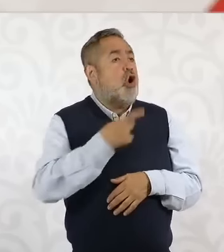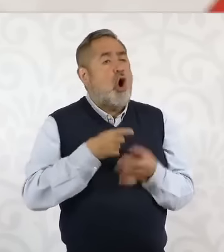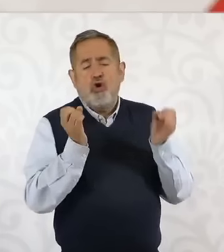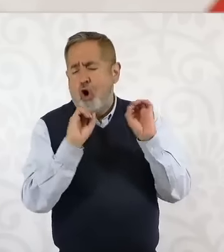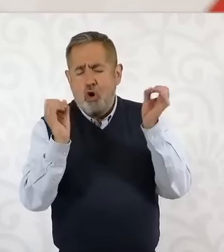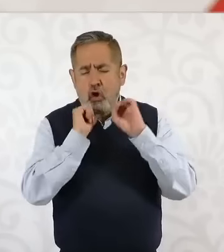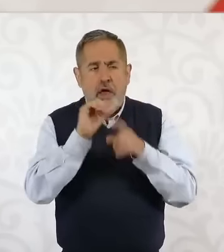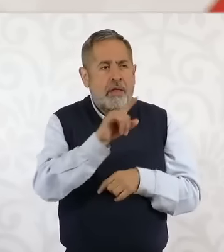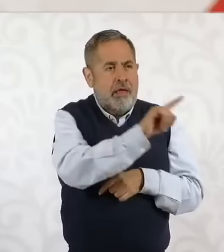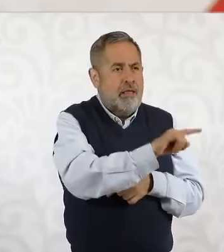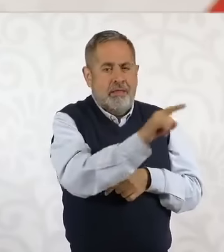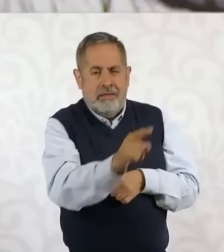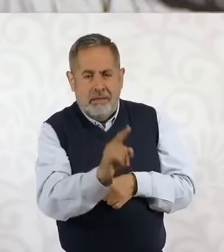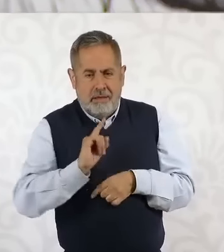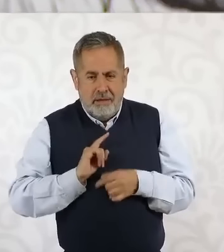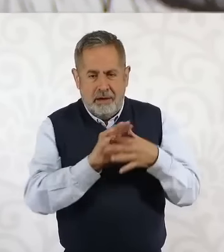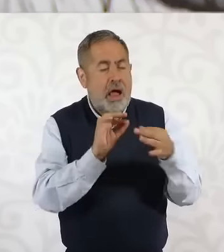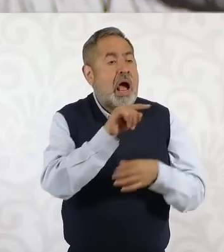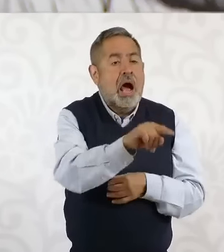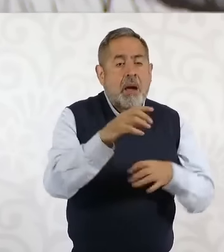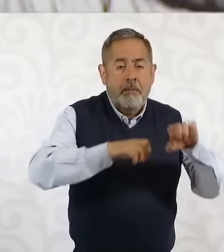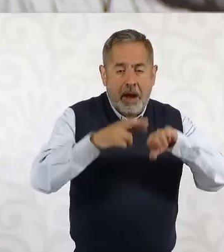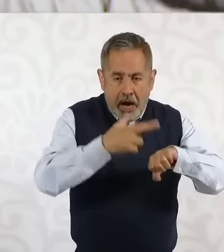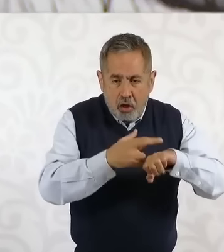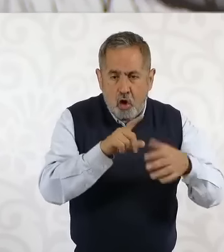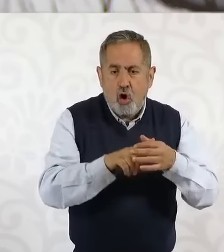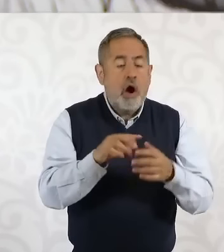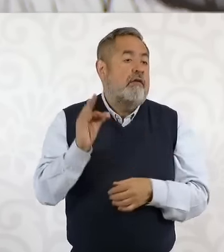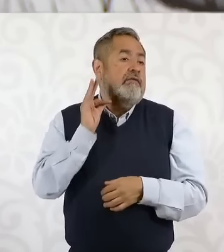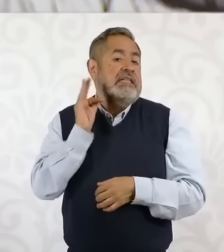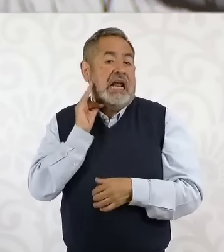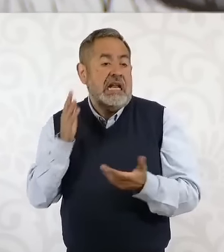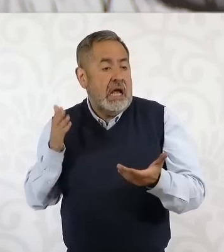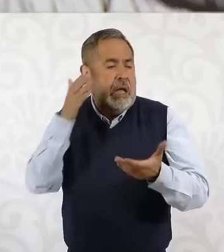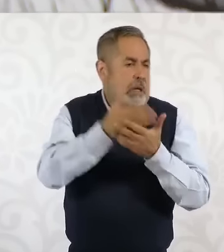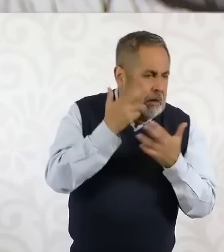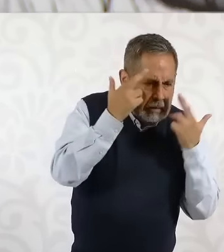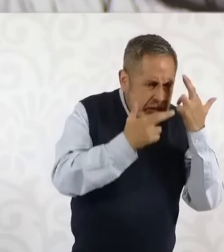del embajador y de las visitas que se hicieron por parte de la fiscalía a la revisión del avión